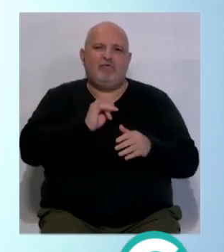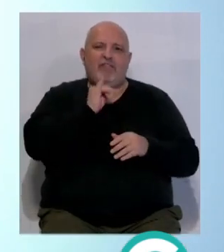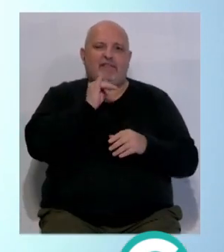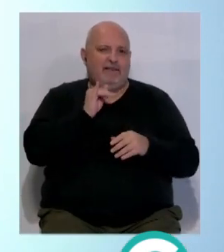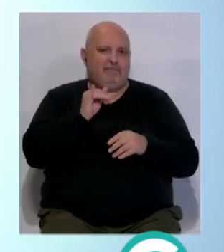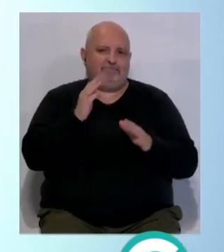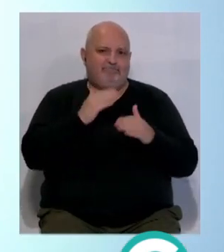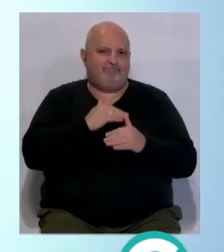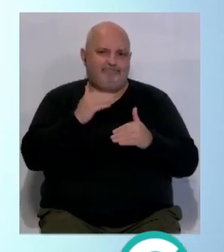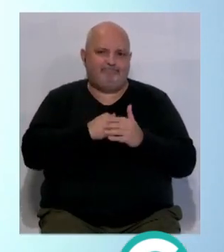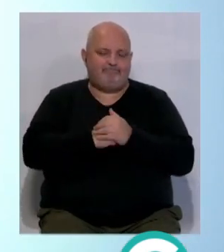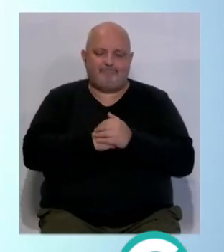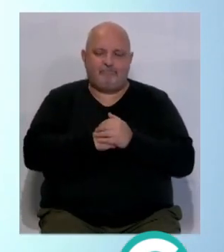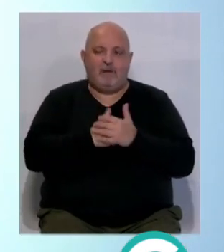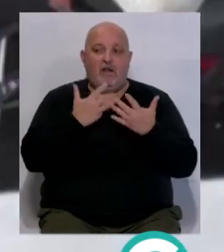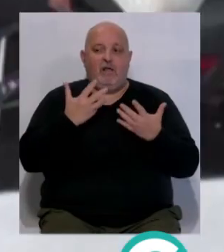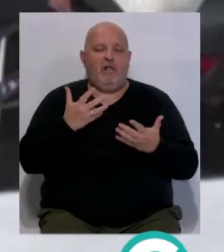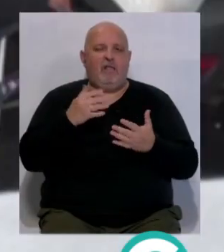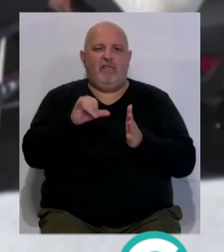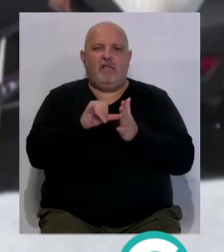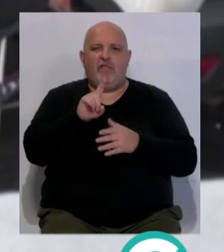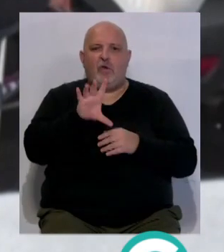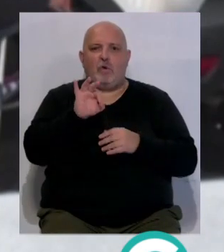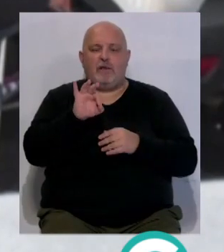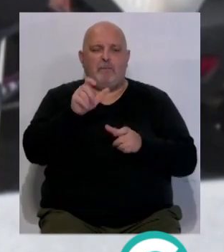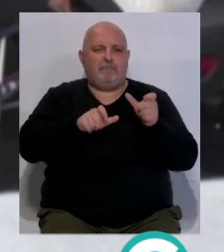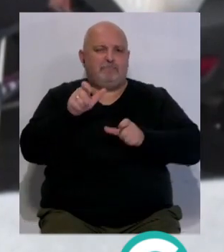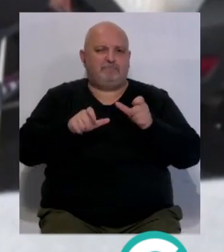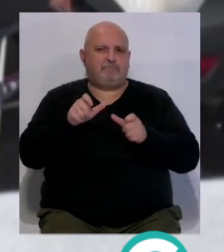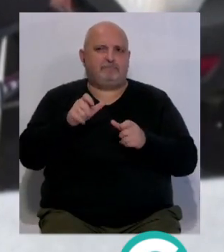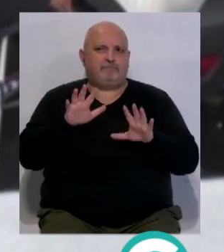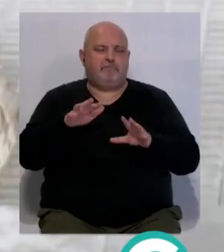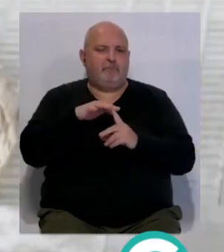este número de personas en la actualidad cerca de 150 personas se encuentran en situación de